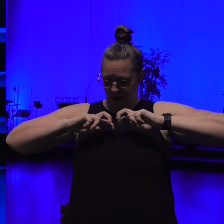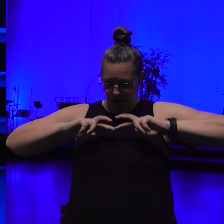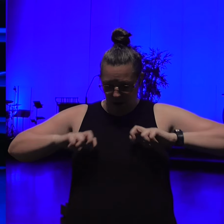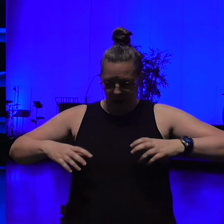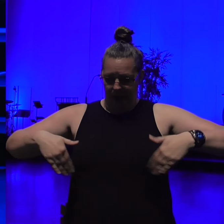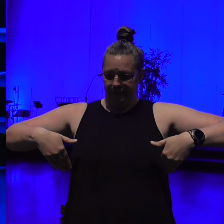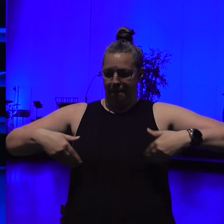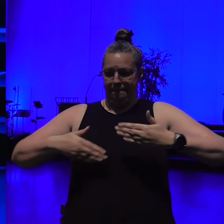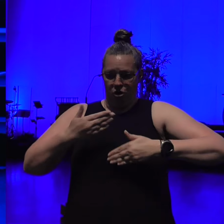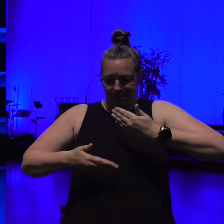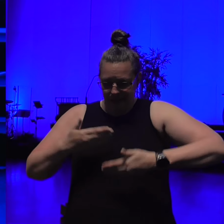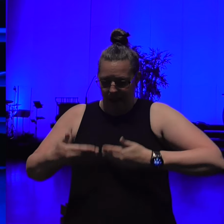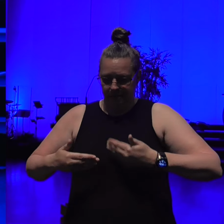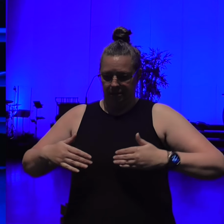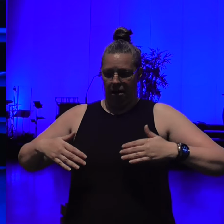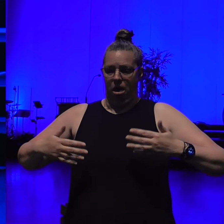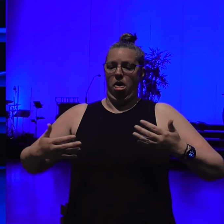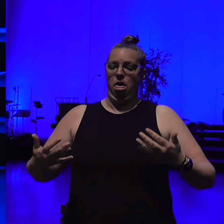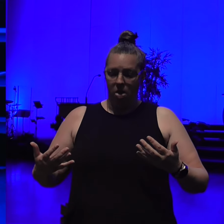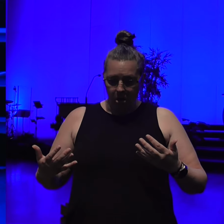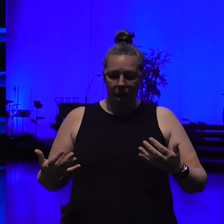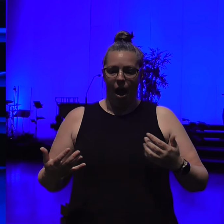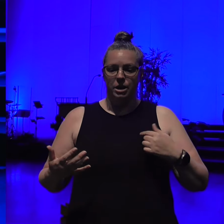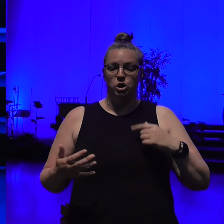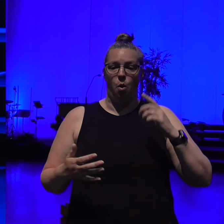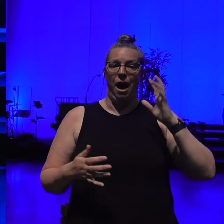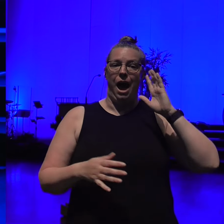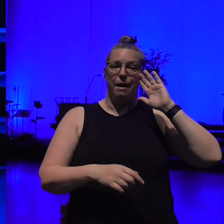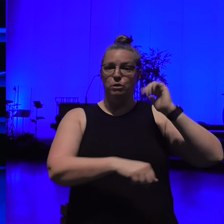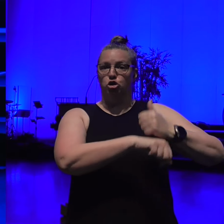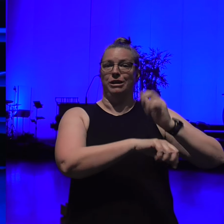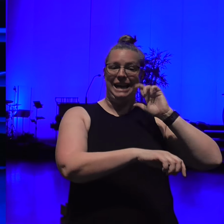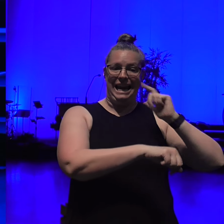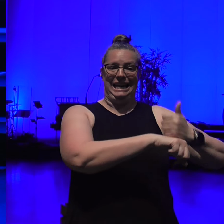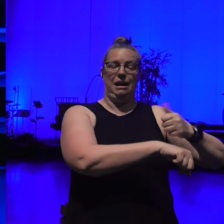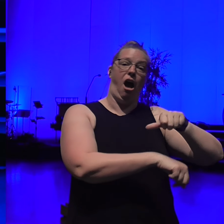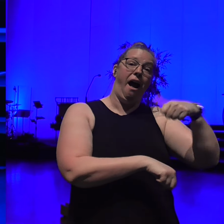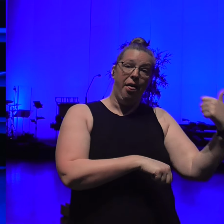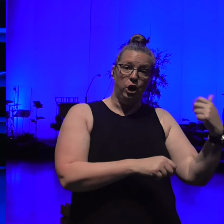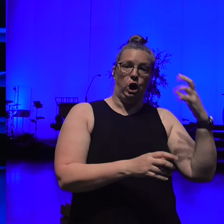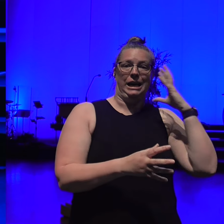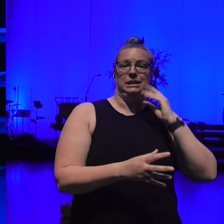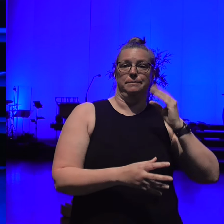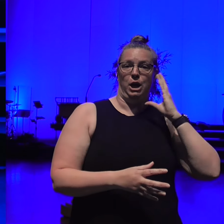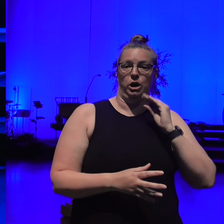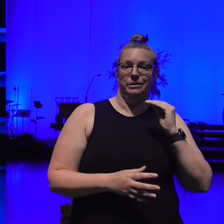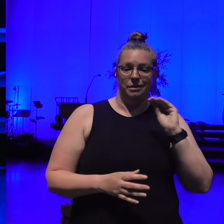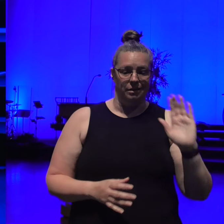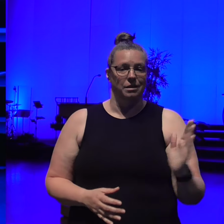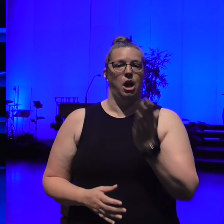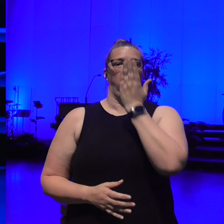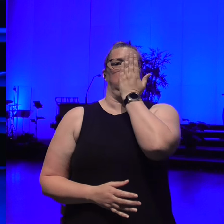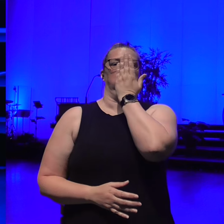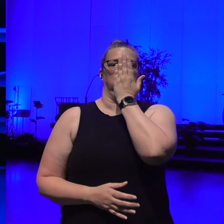lo he procesado y sin querer creo otras experiencias para tenerlo aquí mismo en mi cara para